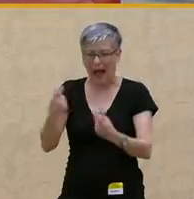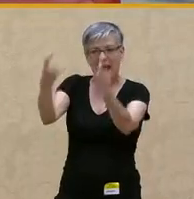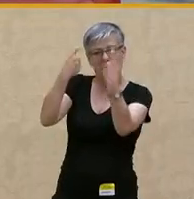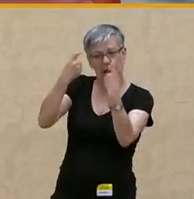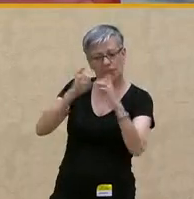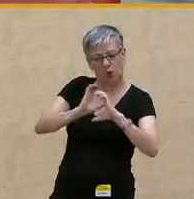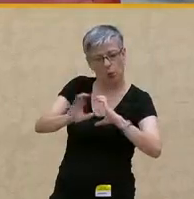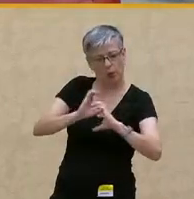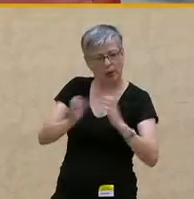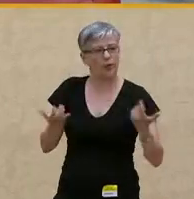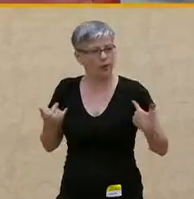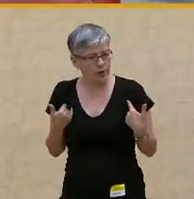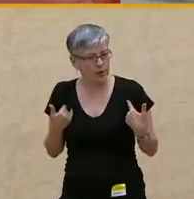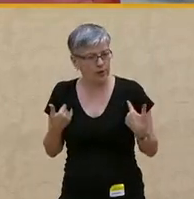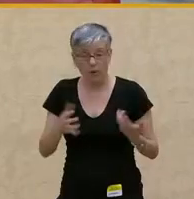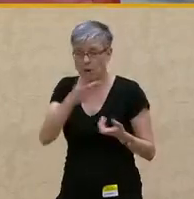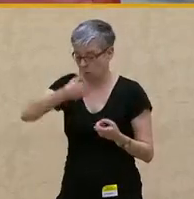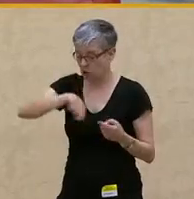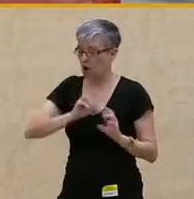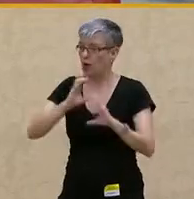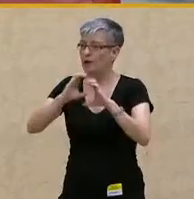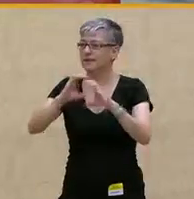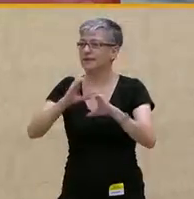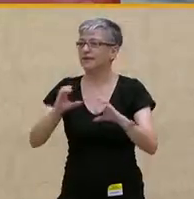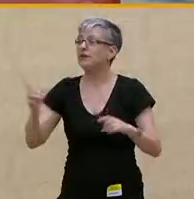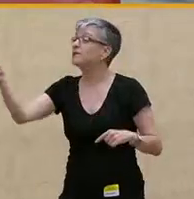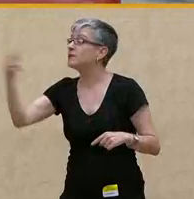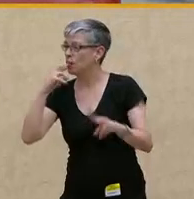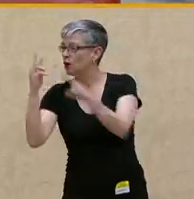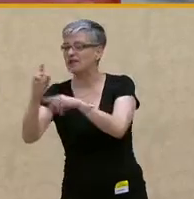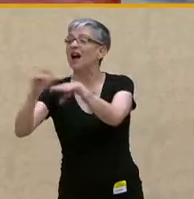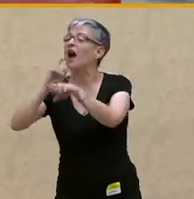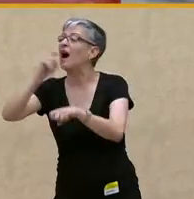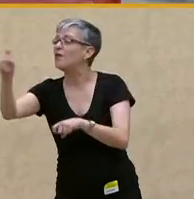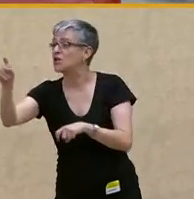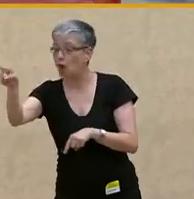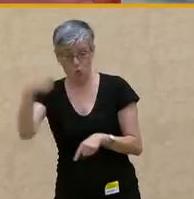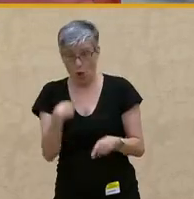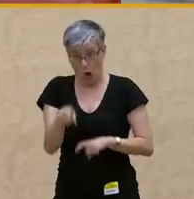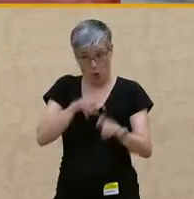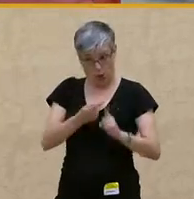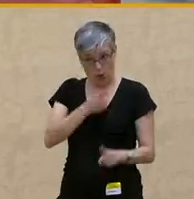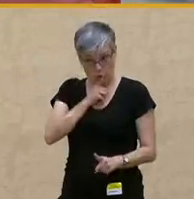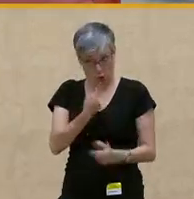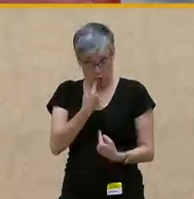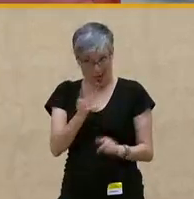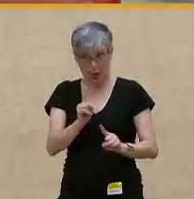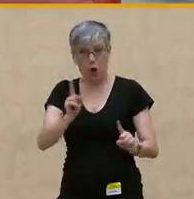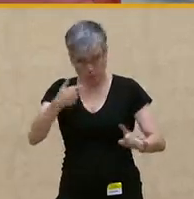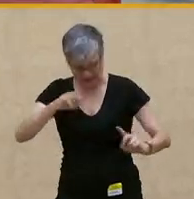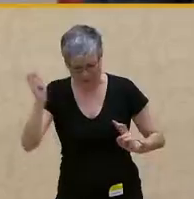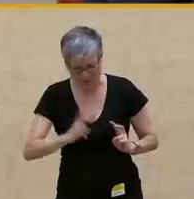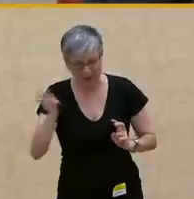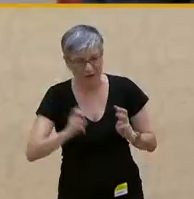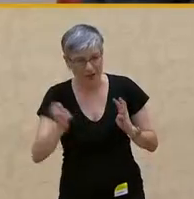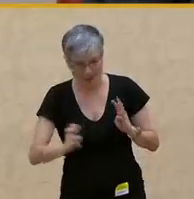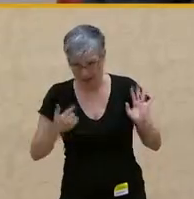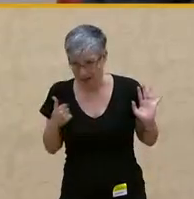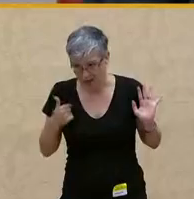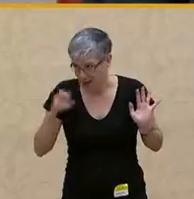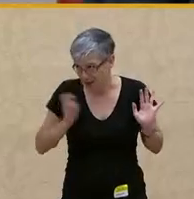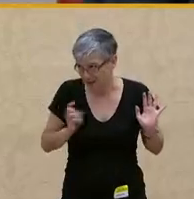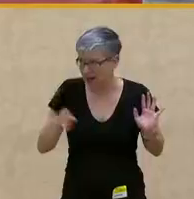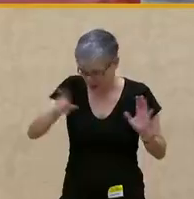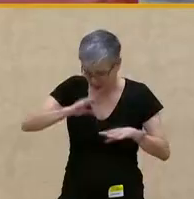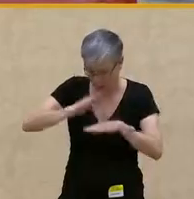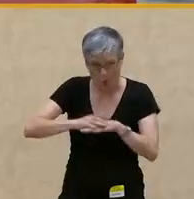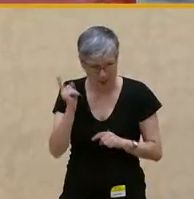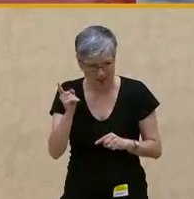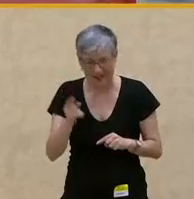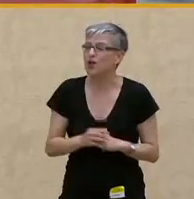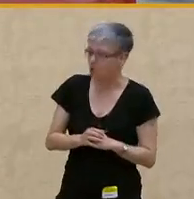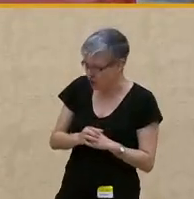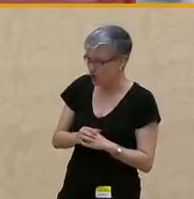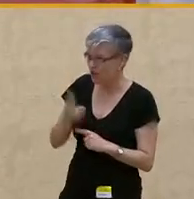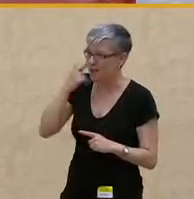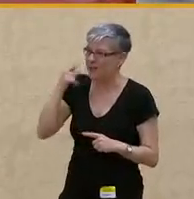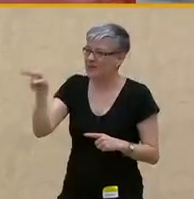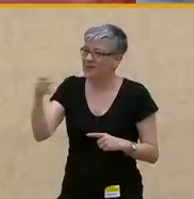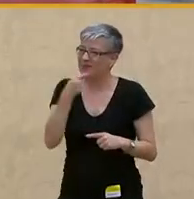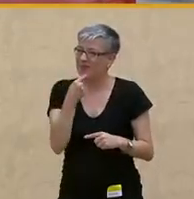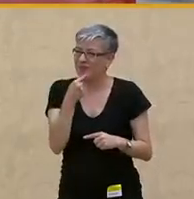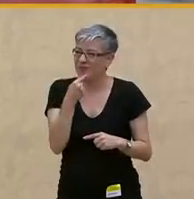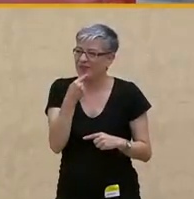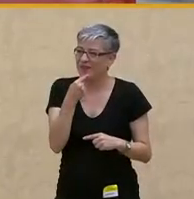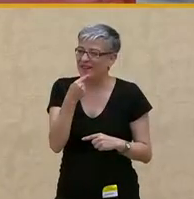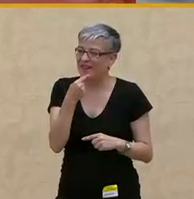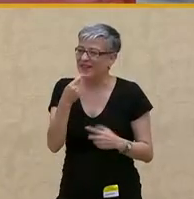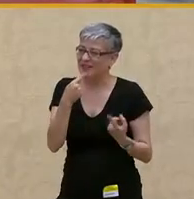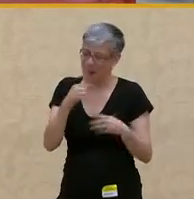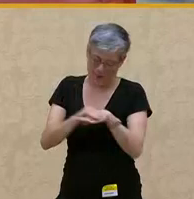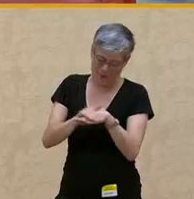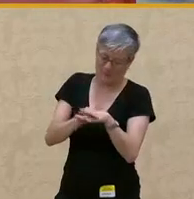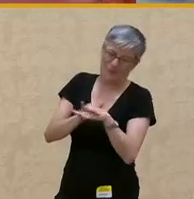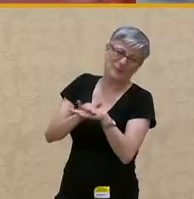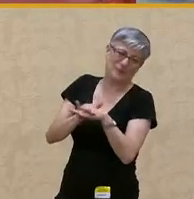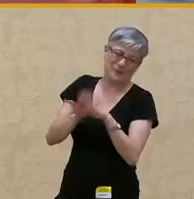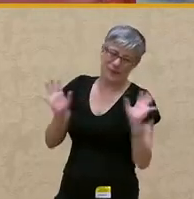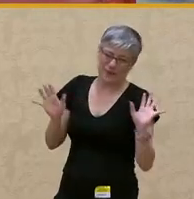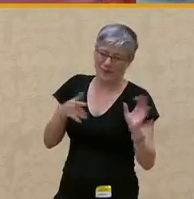Los que estamos acostumbrados a comunicaciones, y perdón si utilizo el lenguaje no correcto,